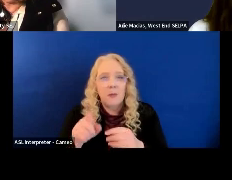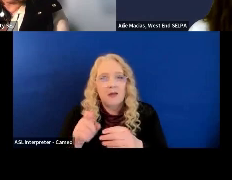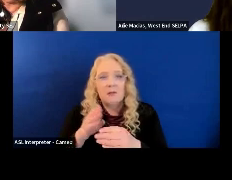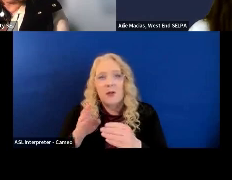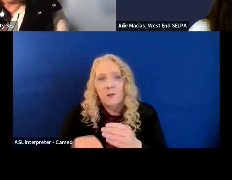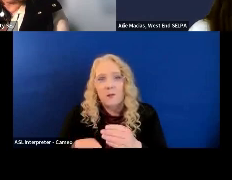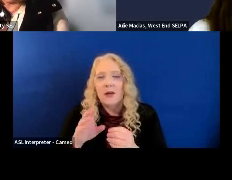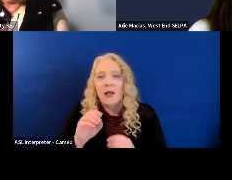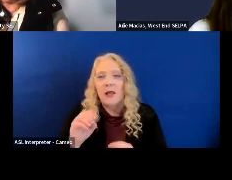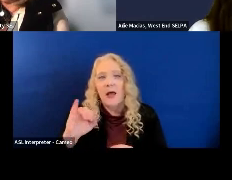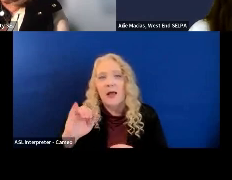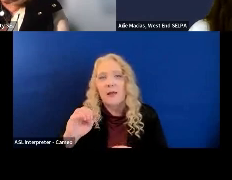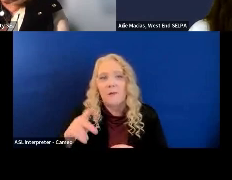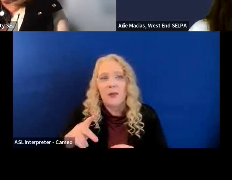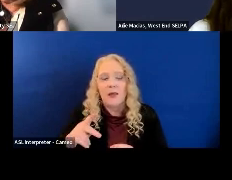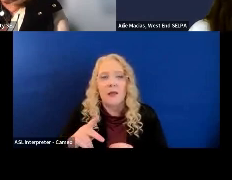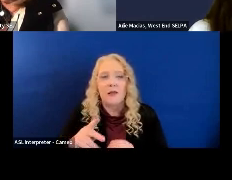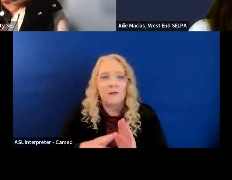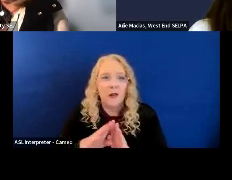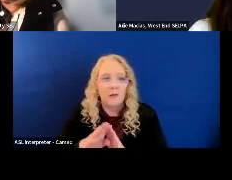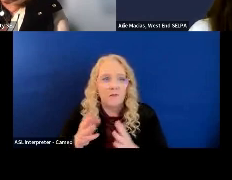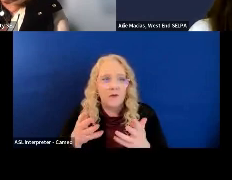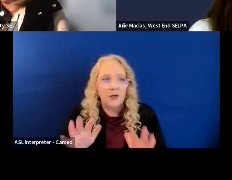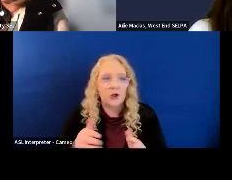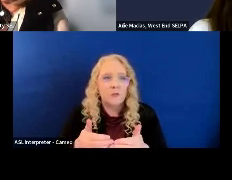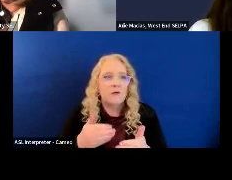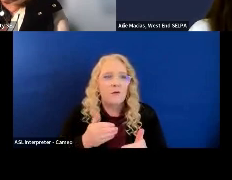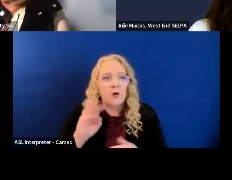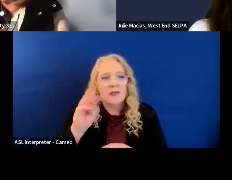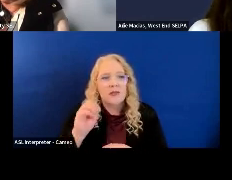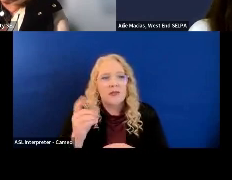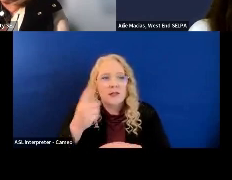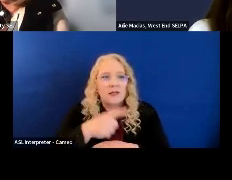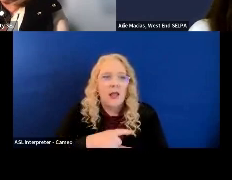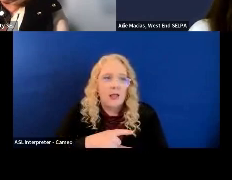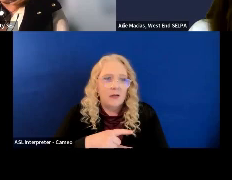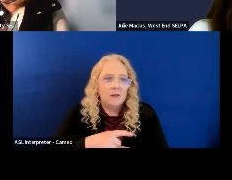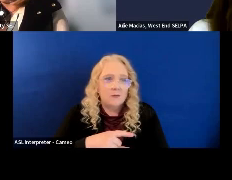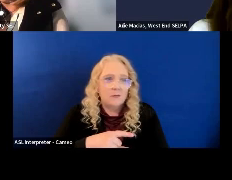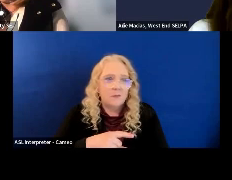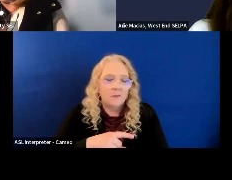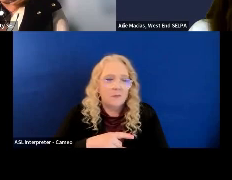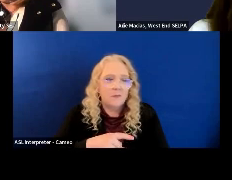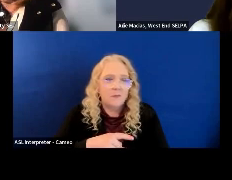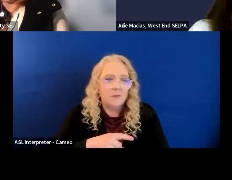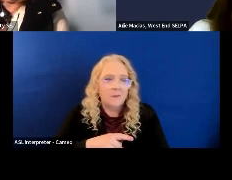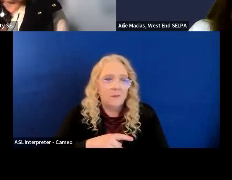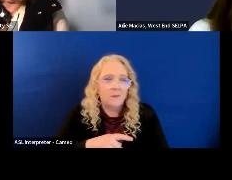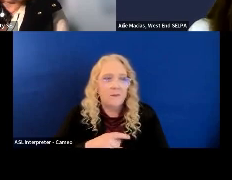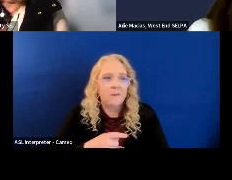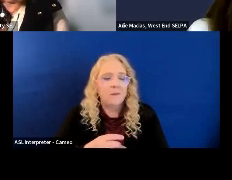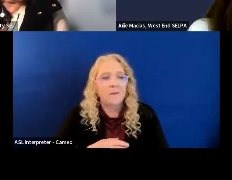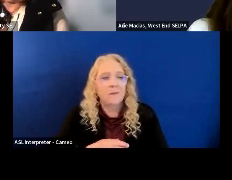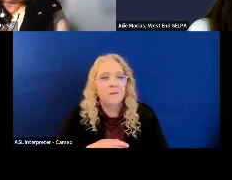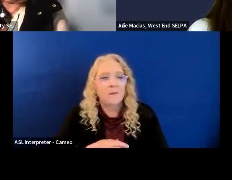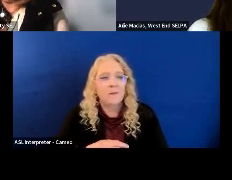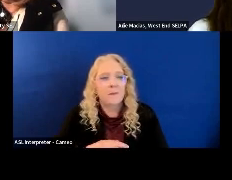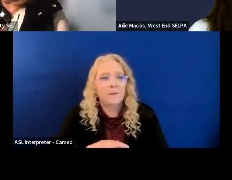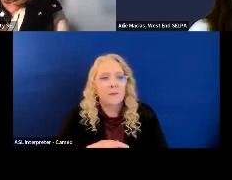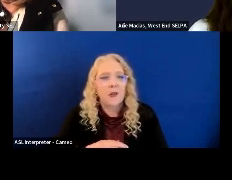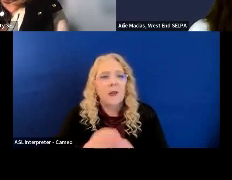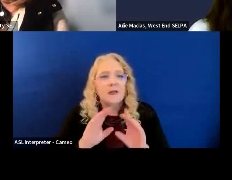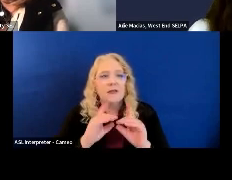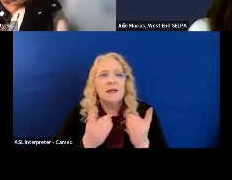desarrollarse un IEP dentro de los 60 días posteriores al consentimiento de los padres para el plan de evaluación. El distrito puede buscar el proceso debido